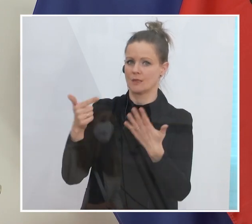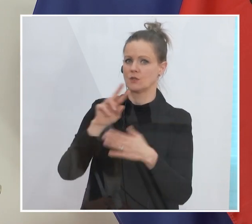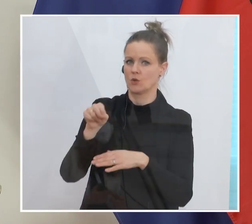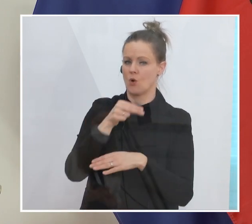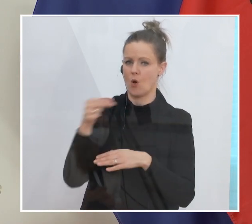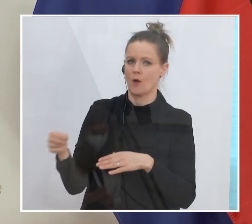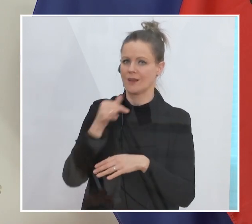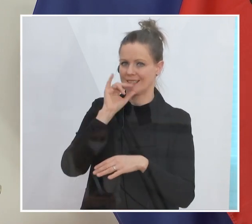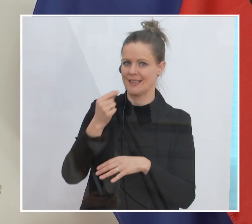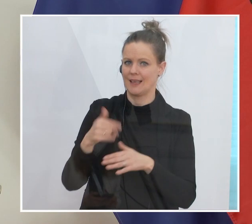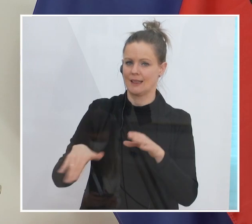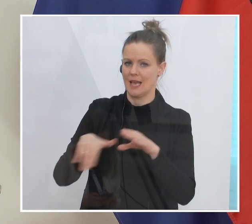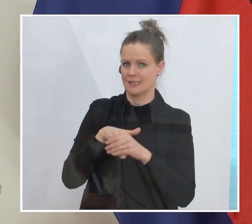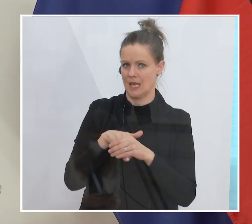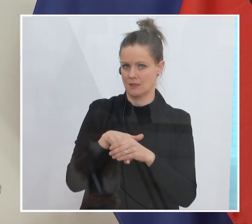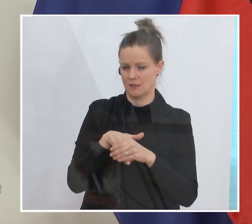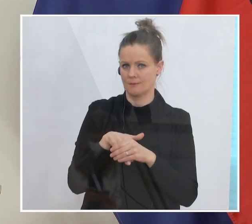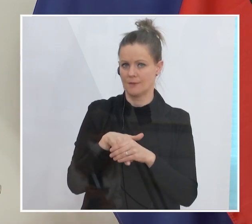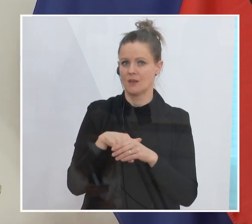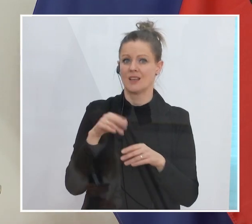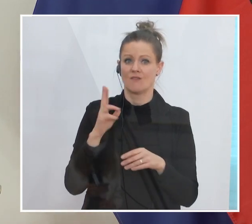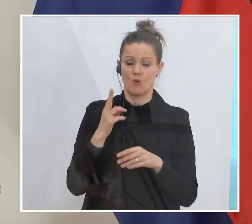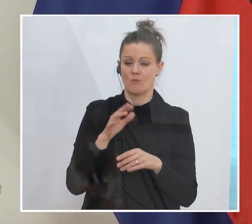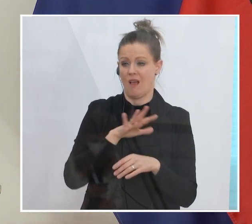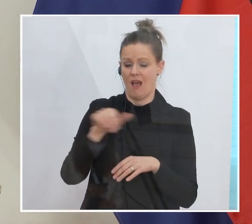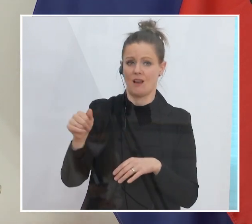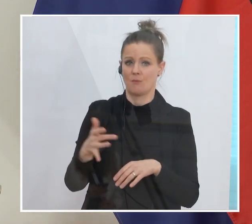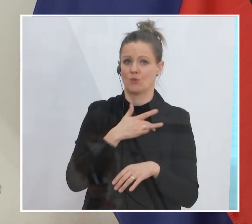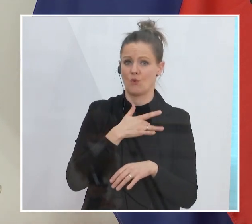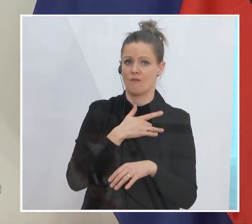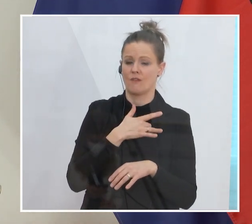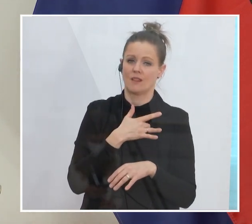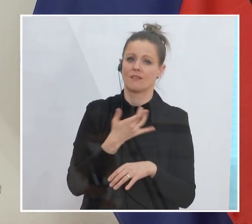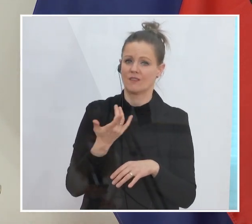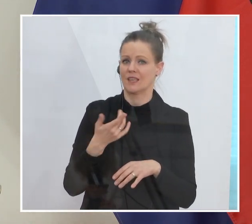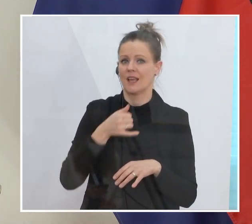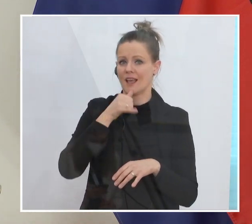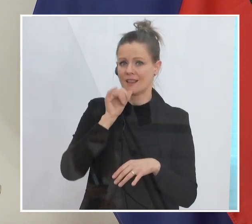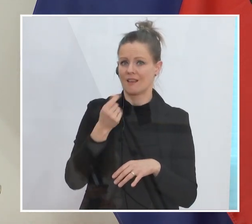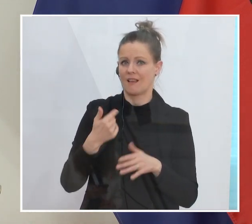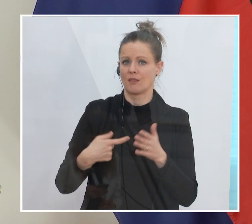die eben auch von der Trinkgeldpauschale betroffen sind. Zum Zweiten – und ich glaube,